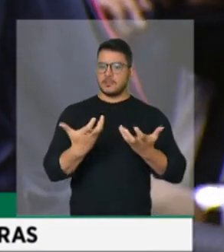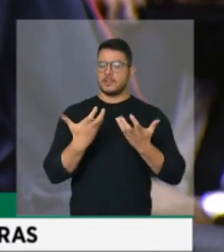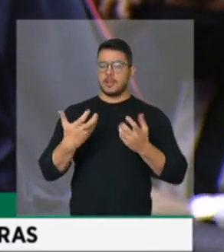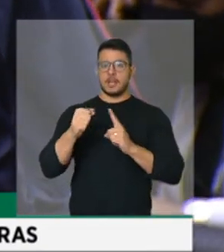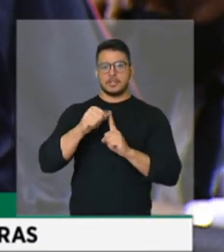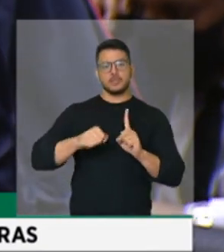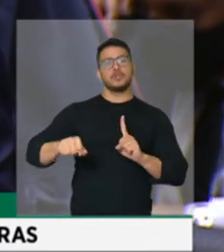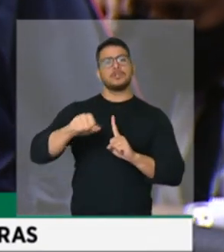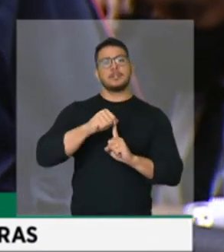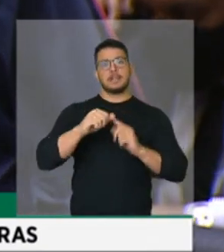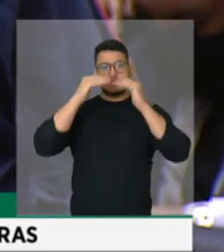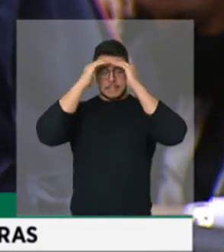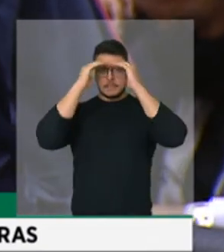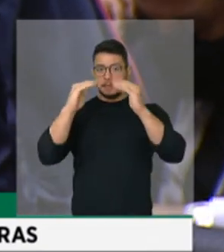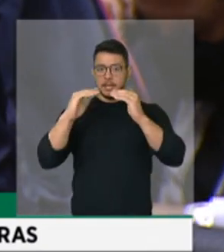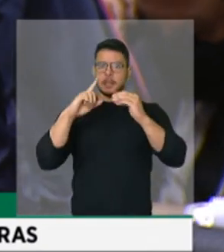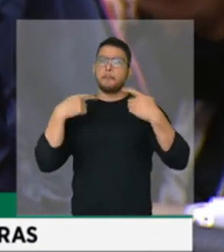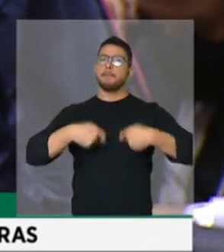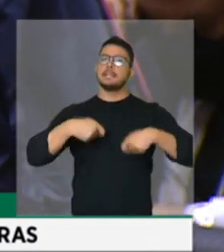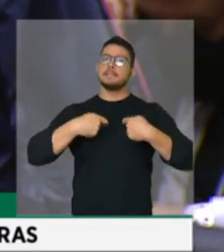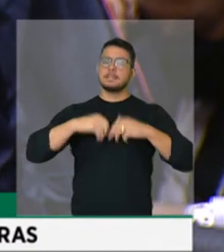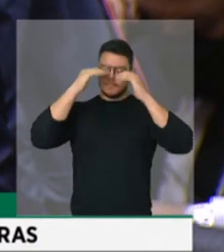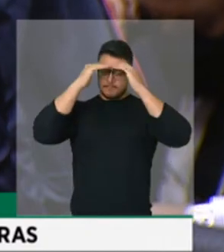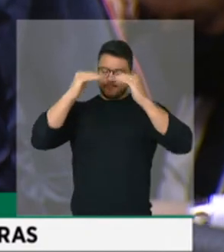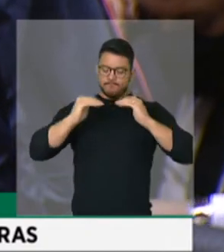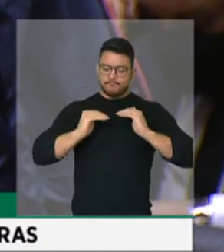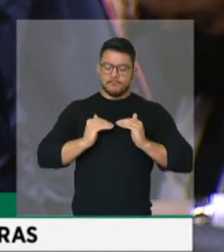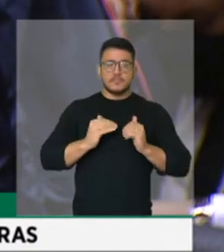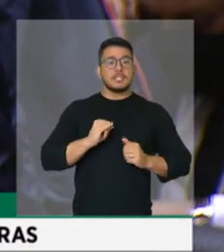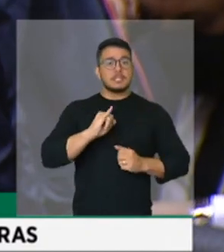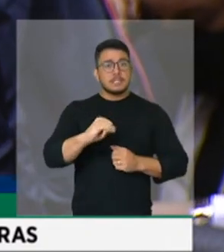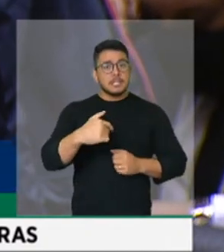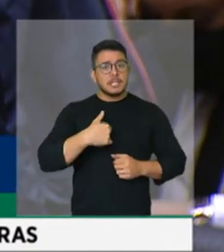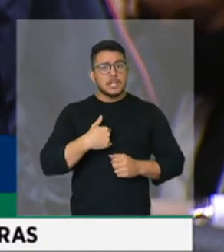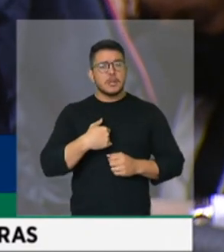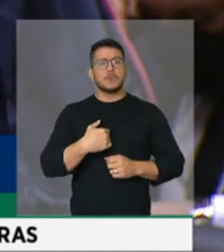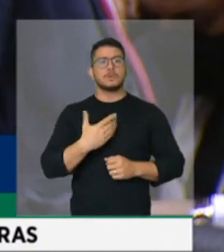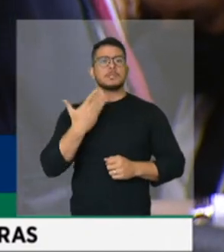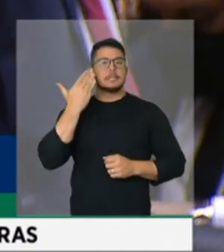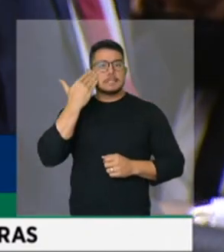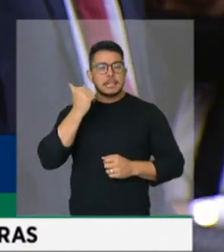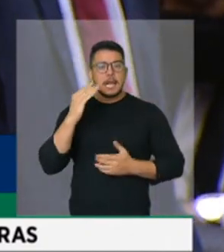[INTERRUPÇÃO NO ÁUDIO] PRIMEIRO PRA TER O RESPEITO DA SOCIEDADE É PRECISO SE DAR O RESPEITO. SE EU DESCOBRI QUE ALGUM COLEGA AQUI FAZ ALGUM TIPO DE RELAÇÃO QUE NÃO